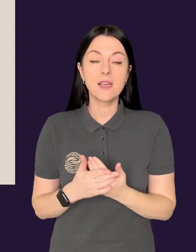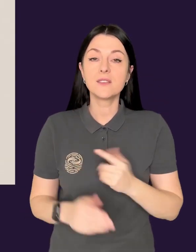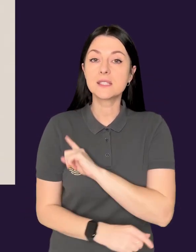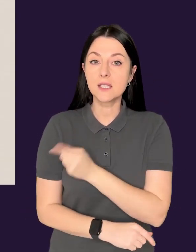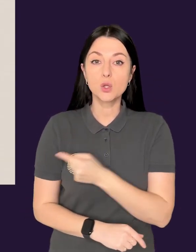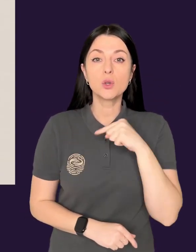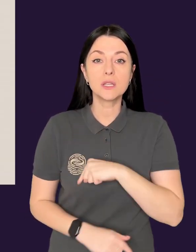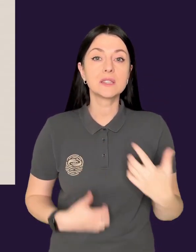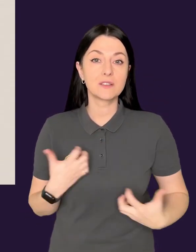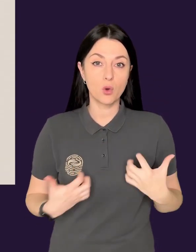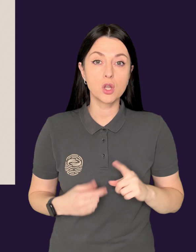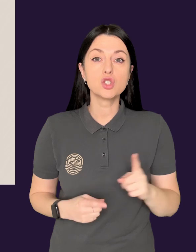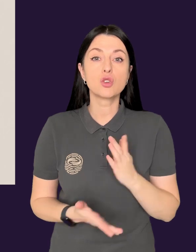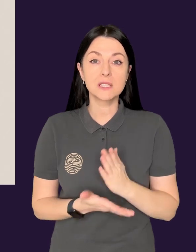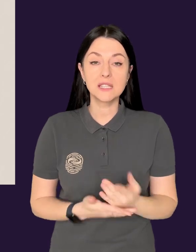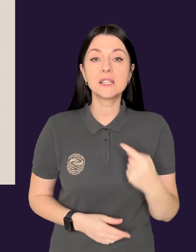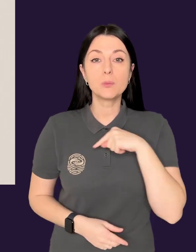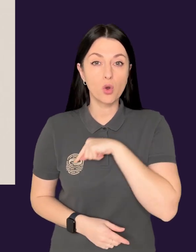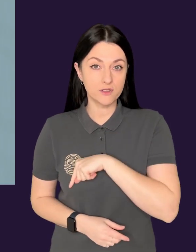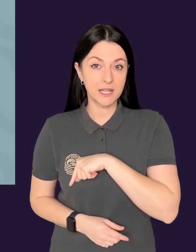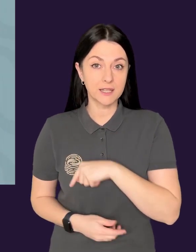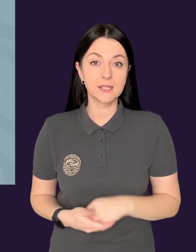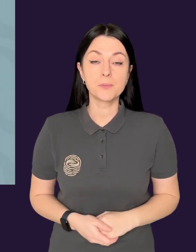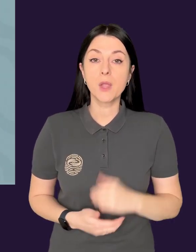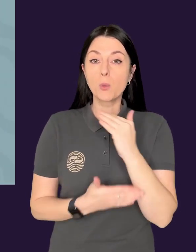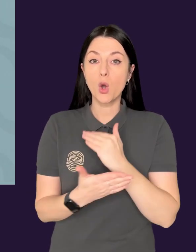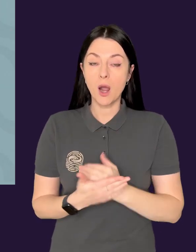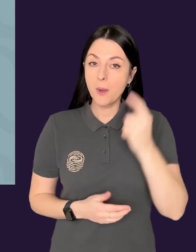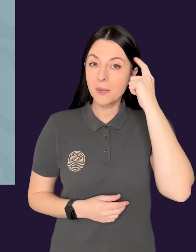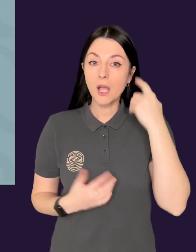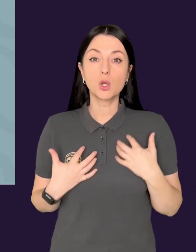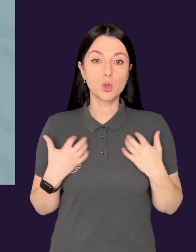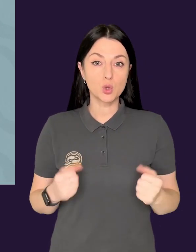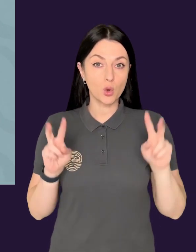що сидить глибоко всередині програма ментального Здоров'я та як розповідає